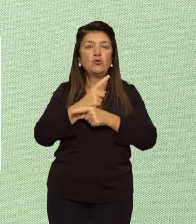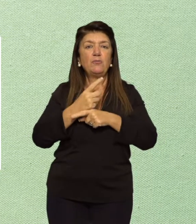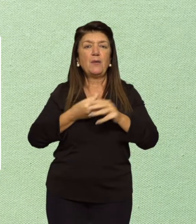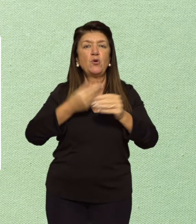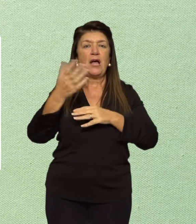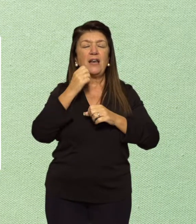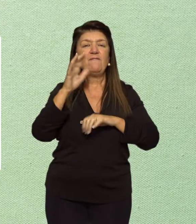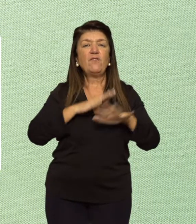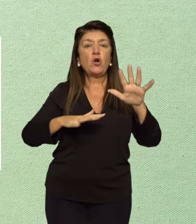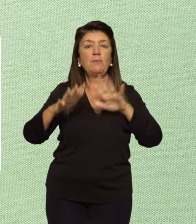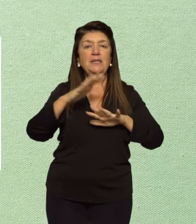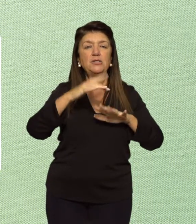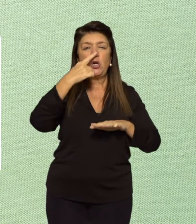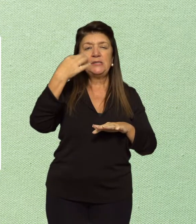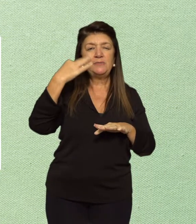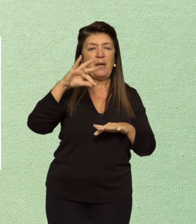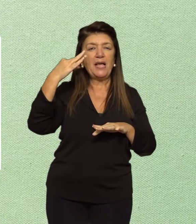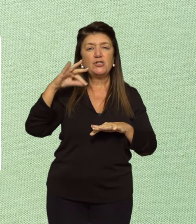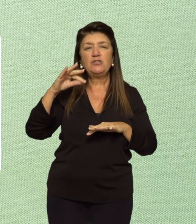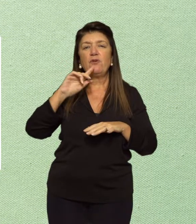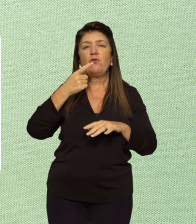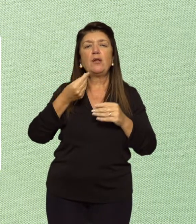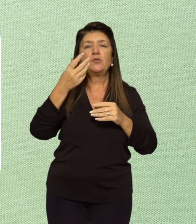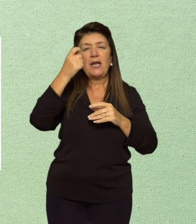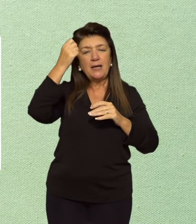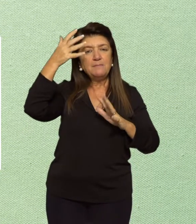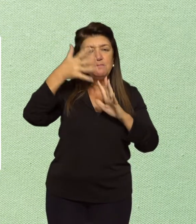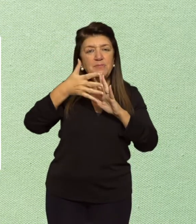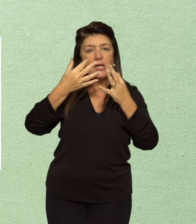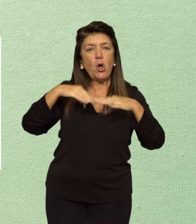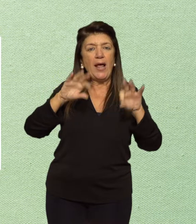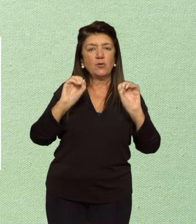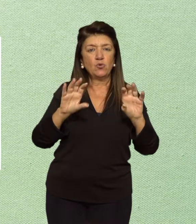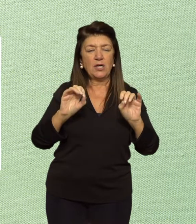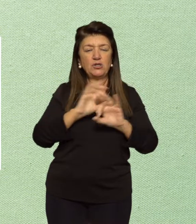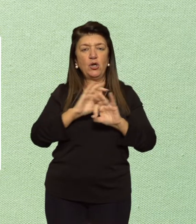psicoeducazione diremmo noi, però facciamo un po' di informazione, anche perché l'abbiamo un po'